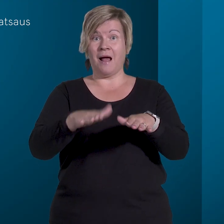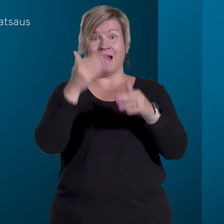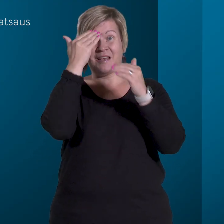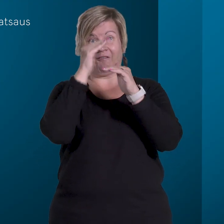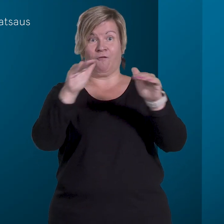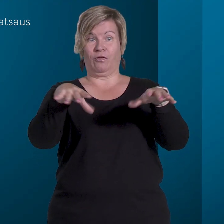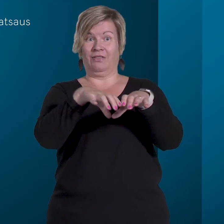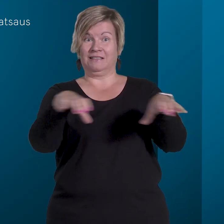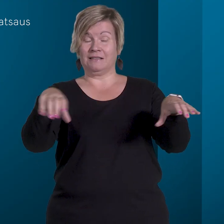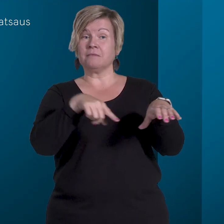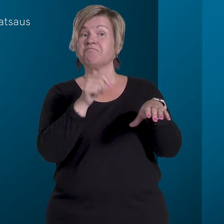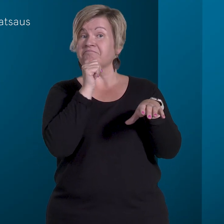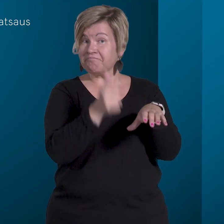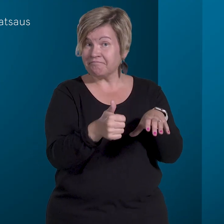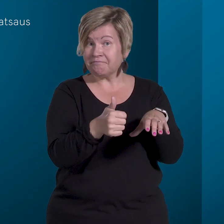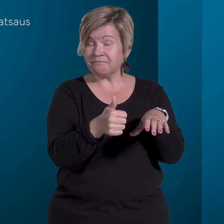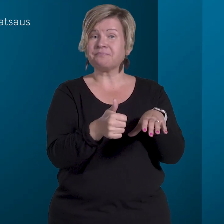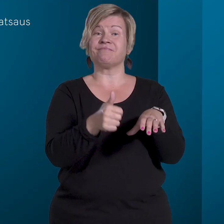vaan ilmoittautuminen tapahtuu museon infotiskillä.